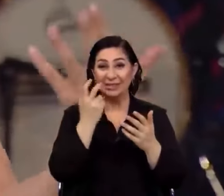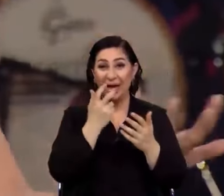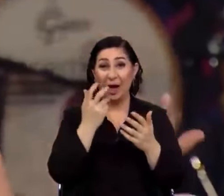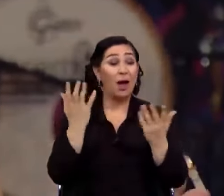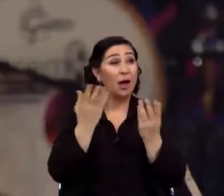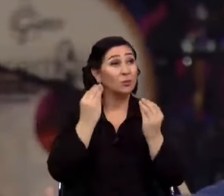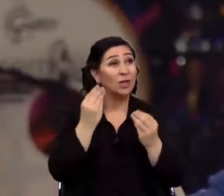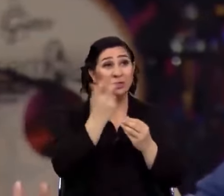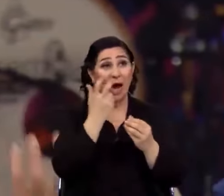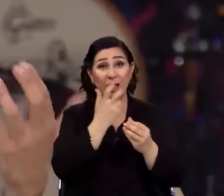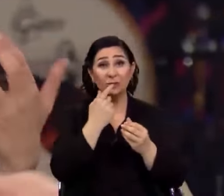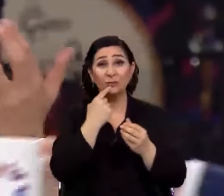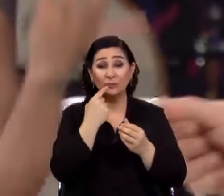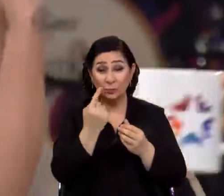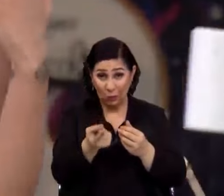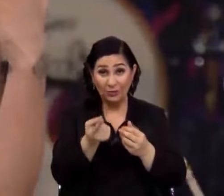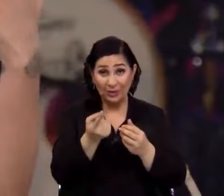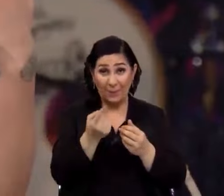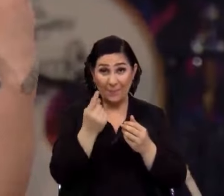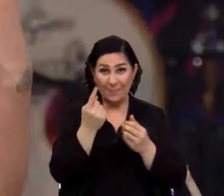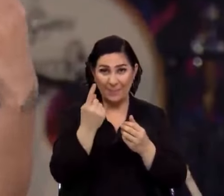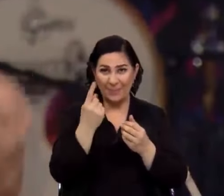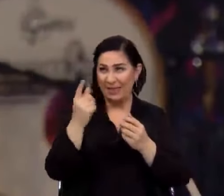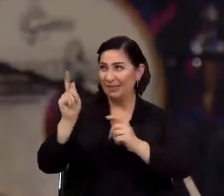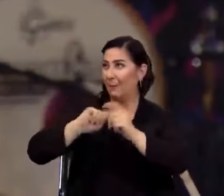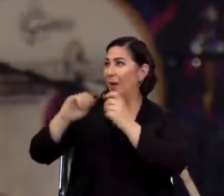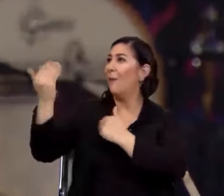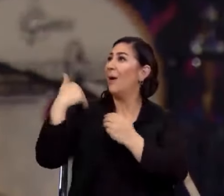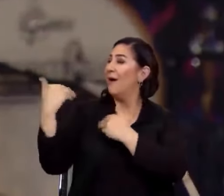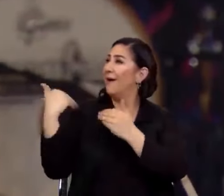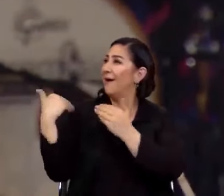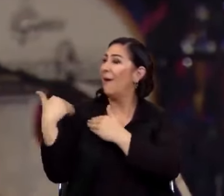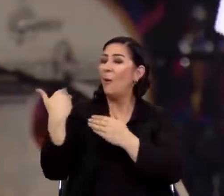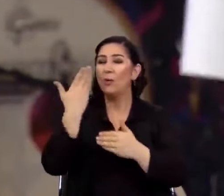güzel şarkı söylüyorsun bir aldığın bir şey ve bu benim hoşuma gidiyor mesleğim